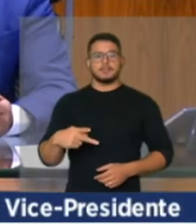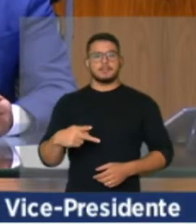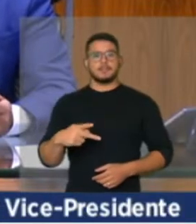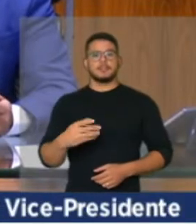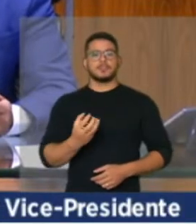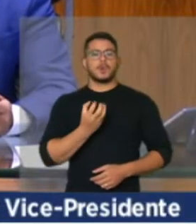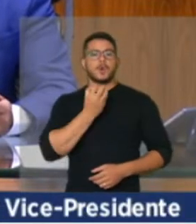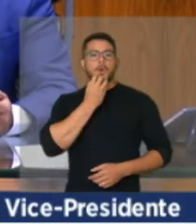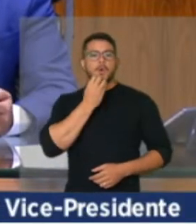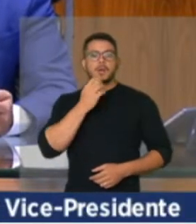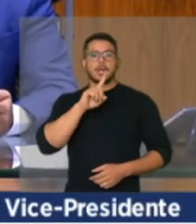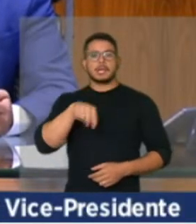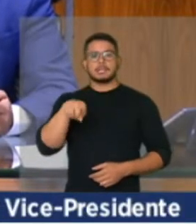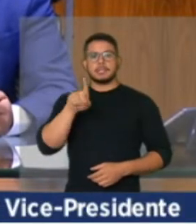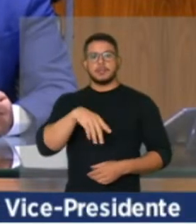ES, PARTIDÁRIAS. EM SETEMBRO